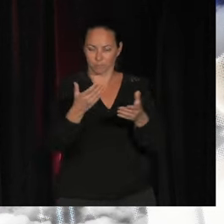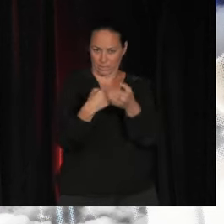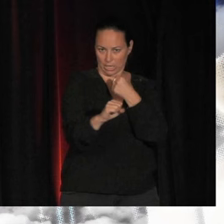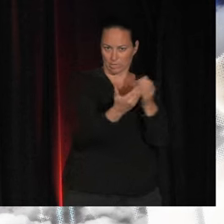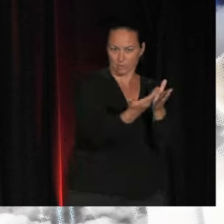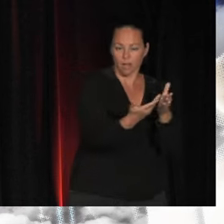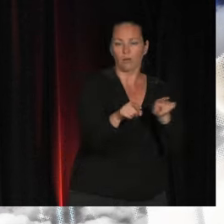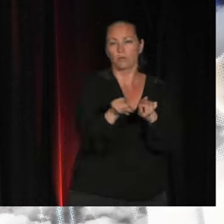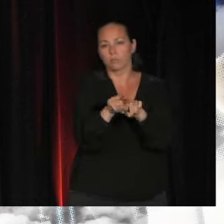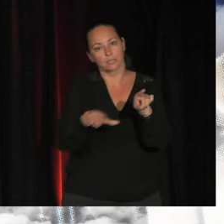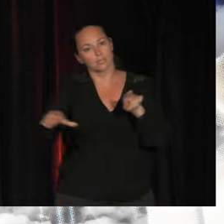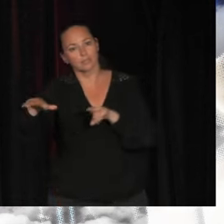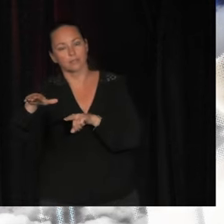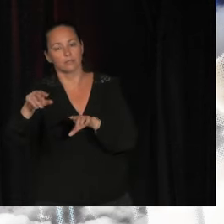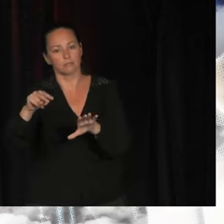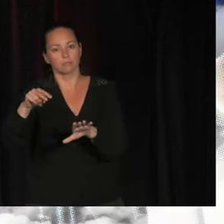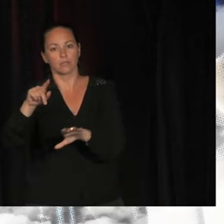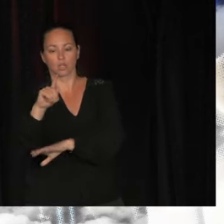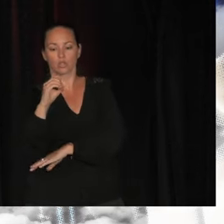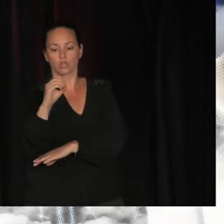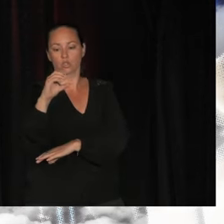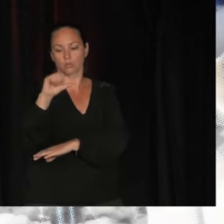Ou il y a eu pendant très longtemps la méta GOATS où à l'époque,